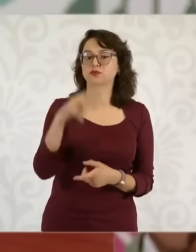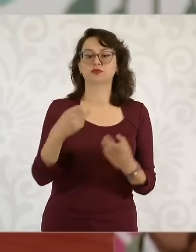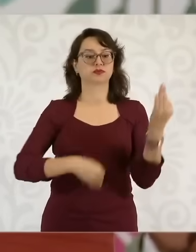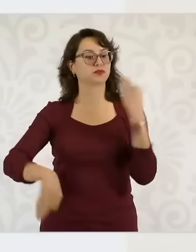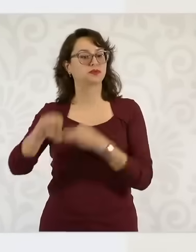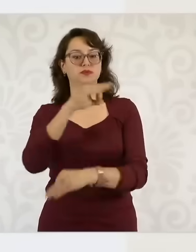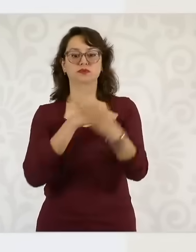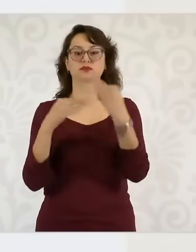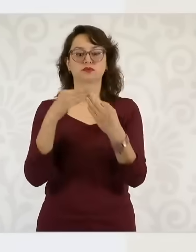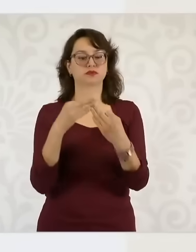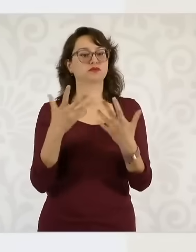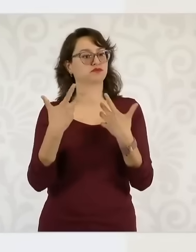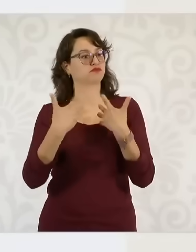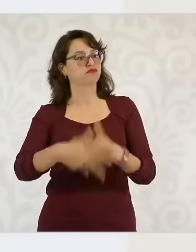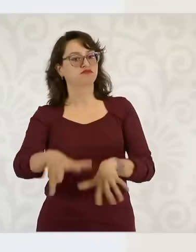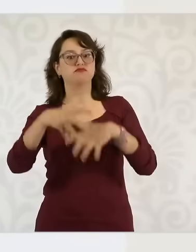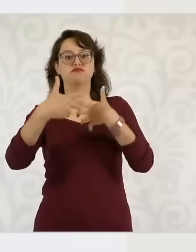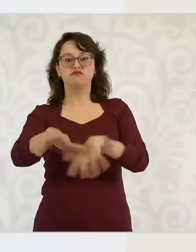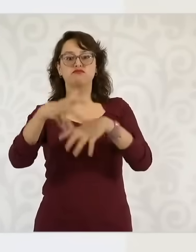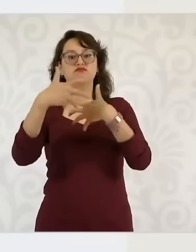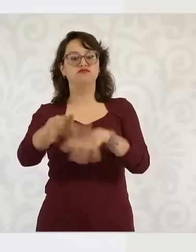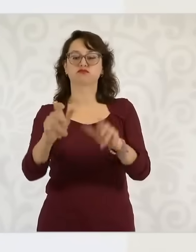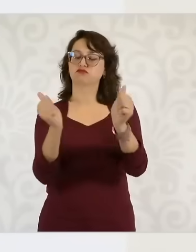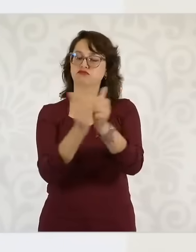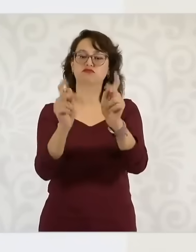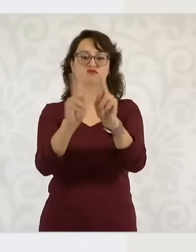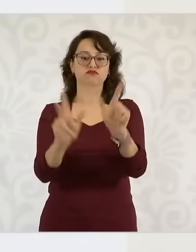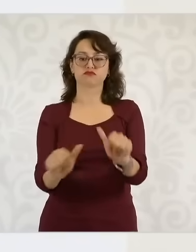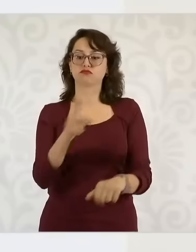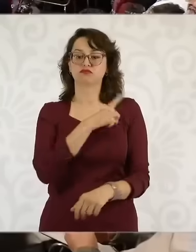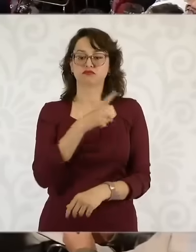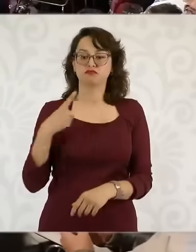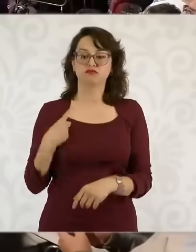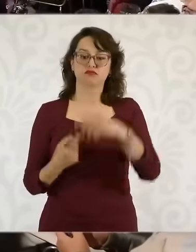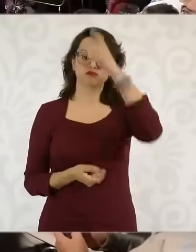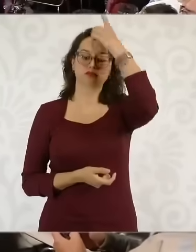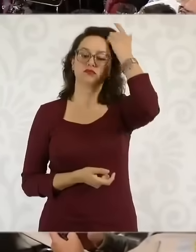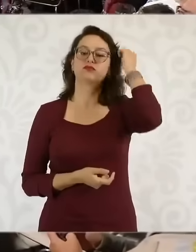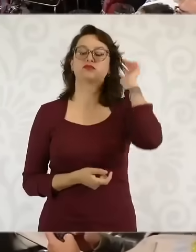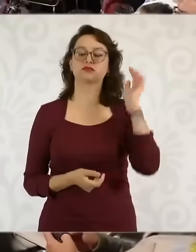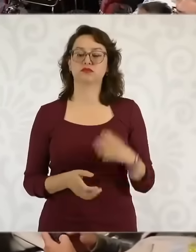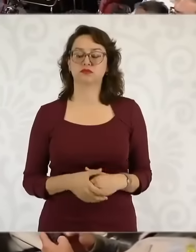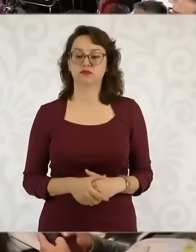se manifiesta uno pues debe ser siempre de manera pacífica Eh nada más Eh en estas protestas están